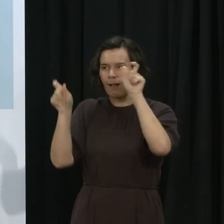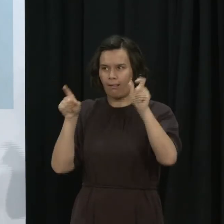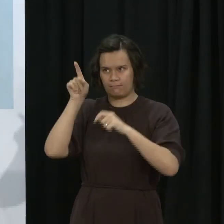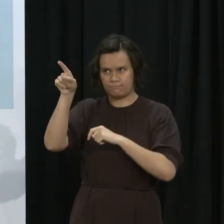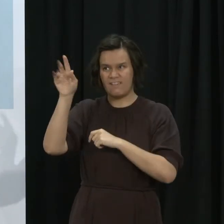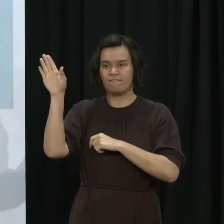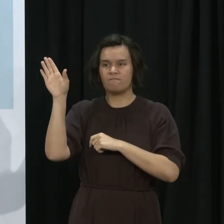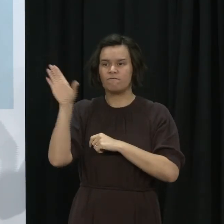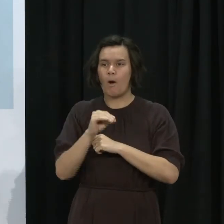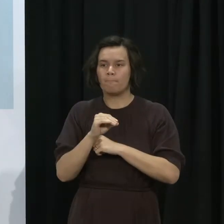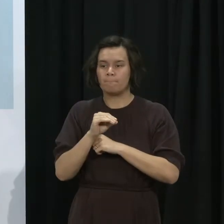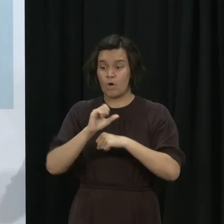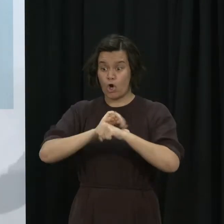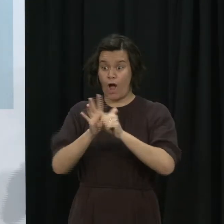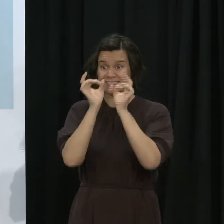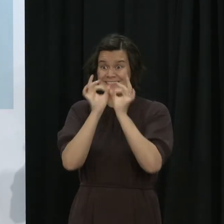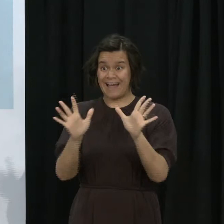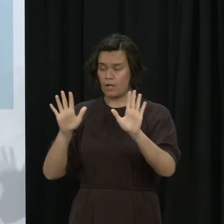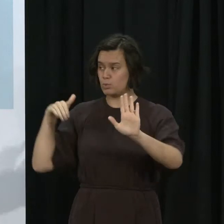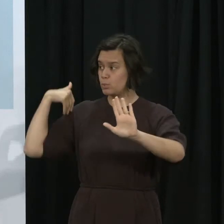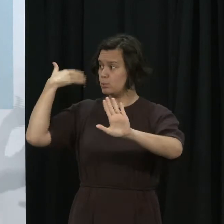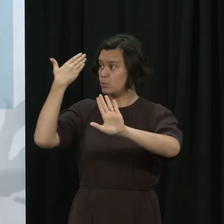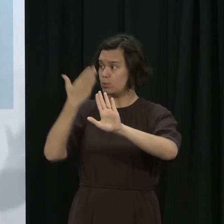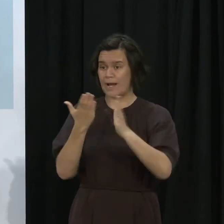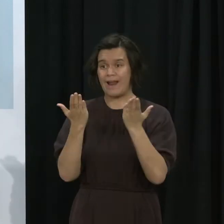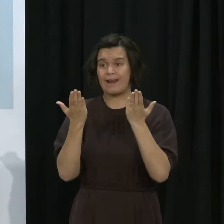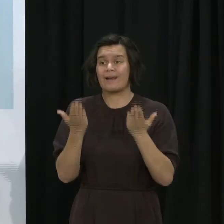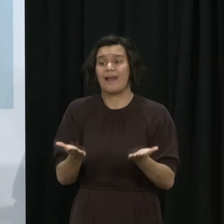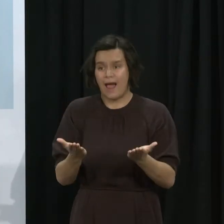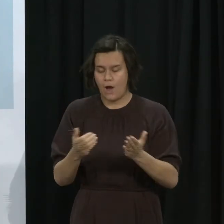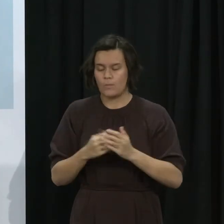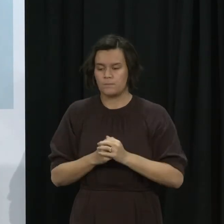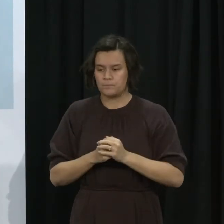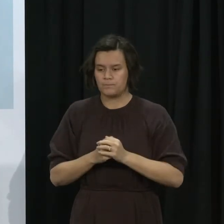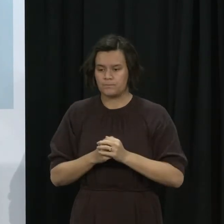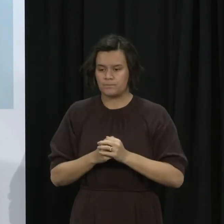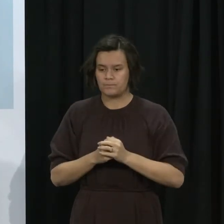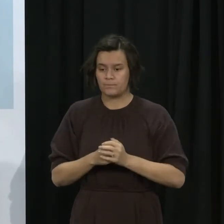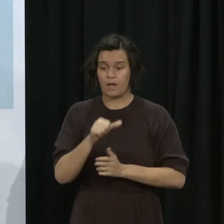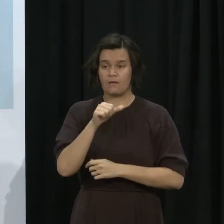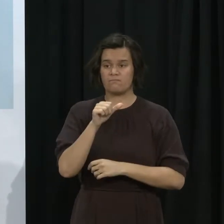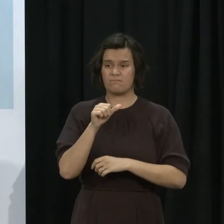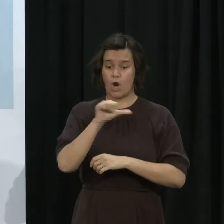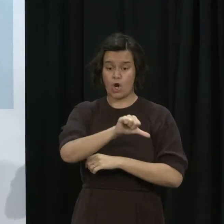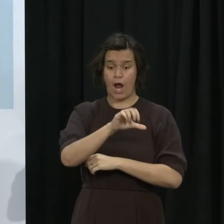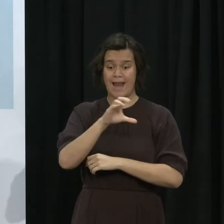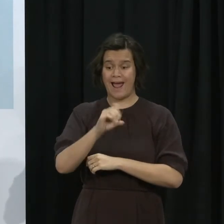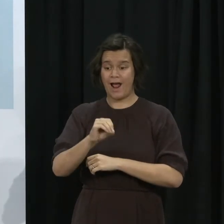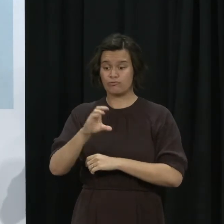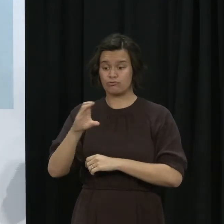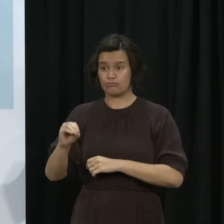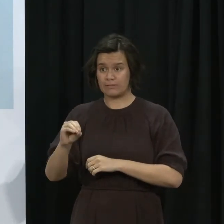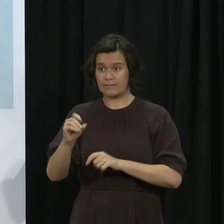ahuatanga ka nui ake te tupono